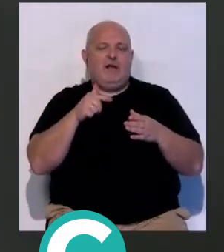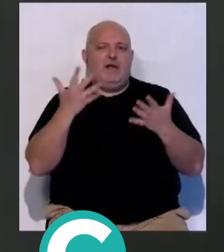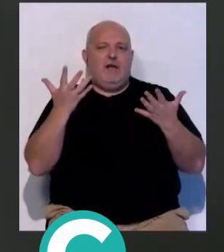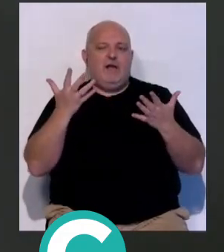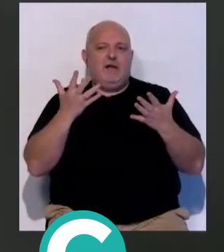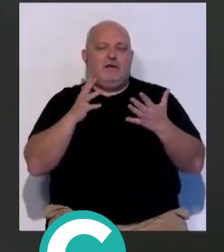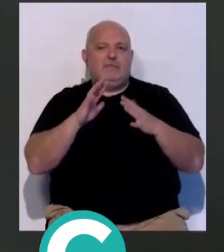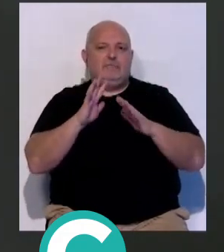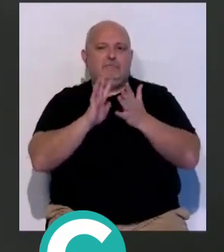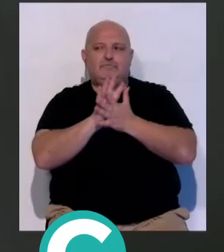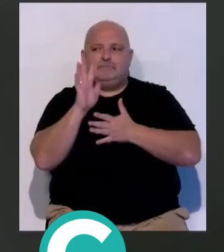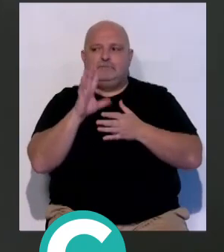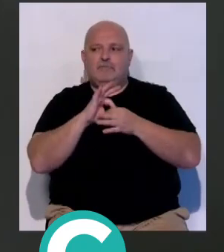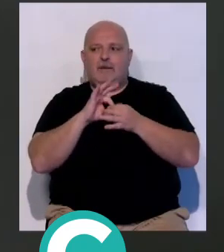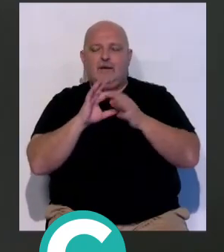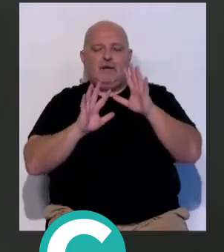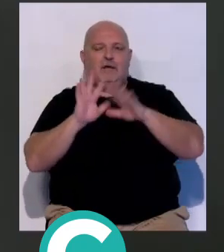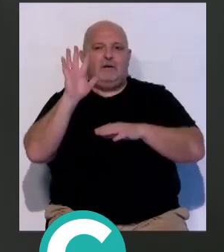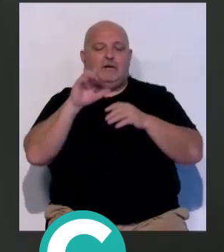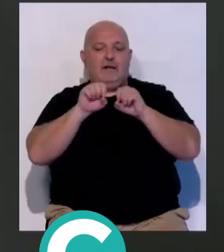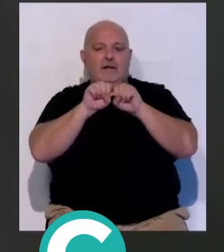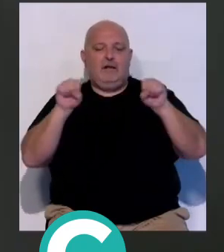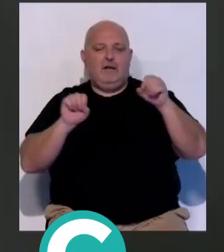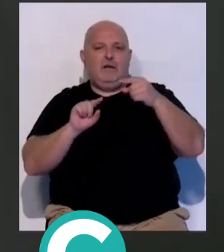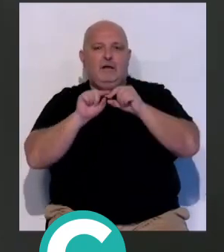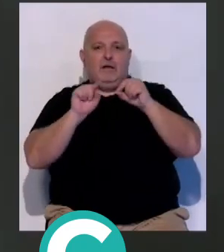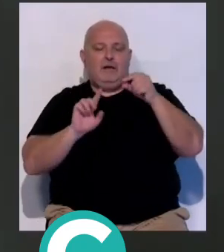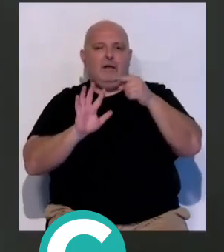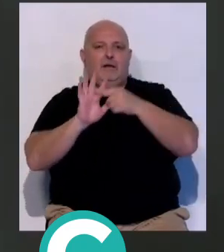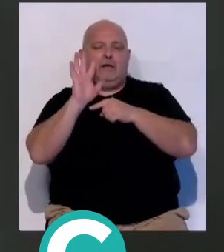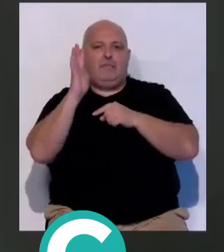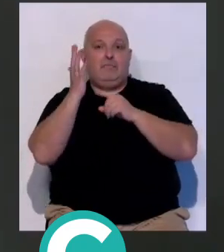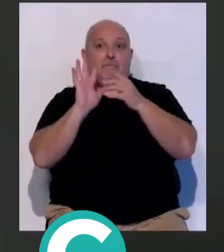portero que saca el balón ahí justo del larguero y asoma la mano por encima del Arquero como un